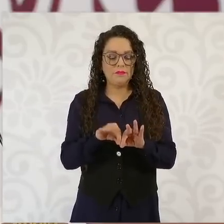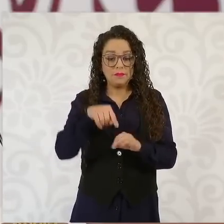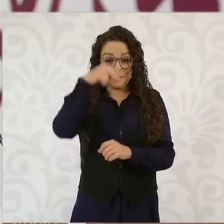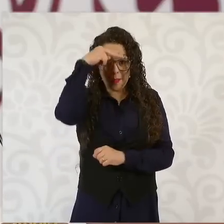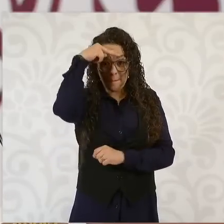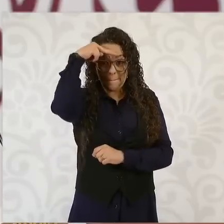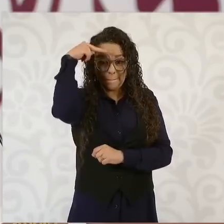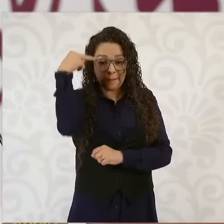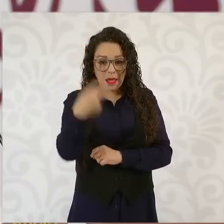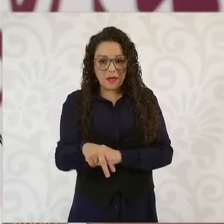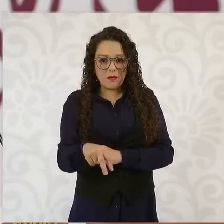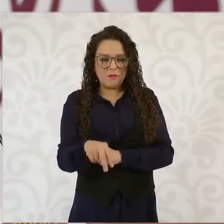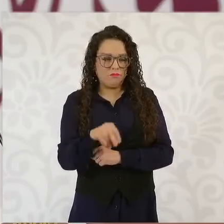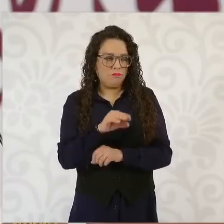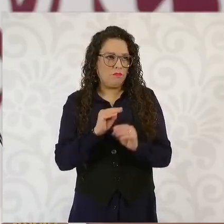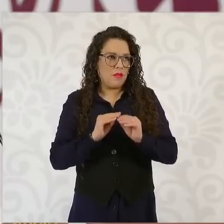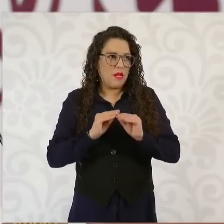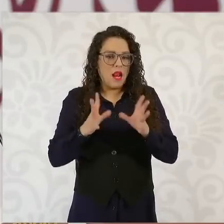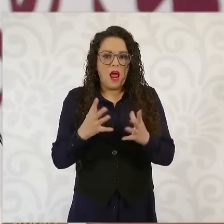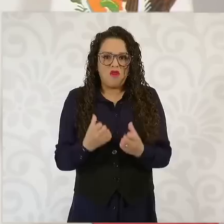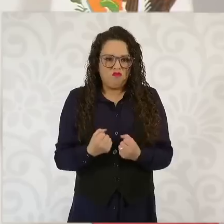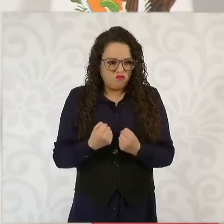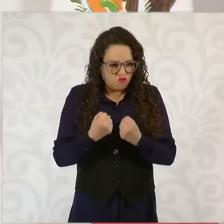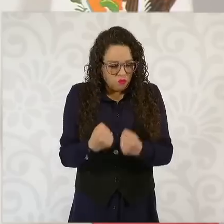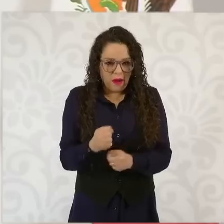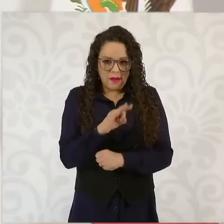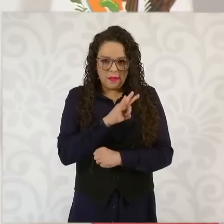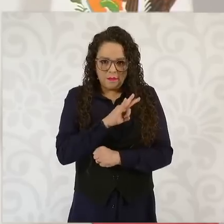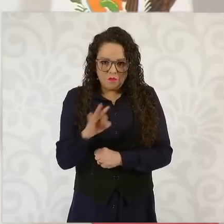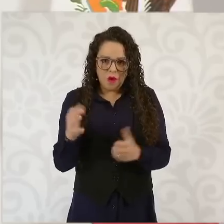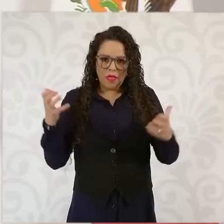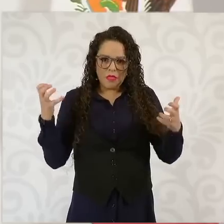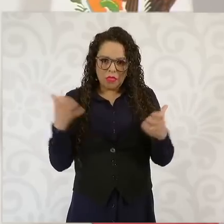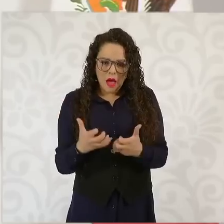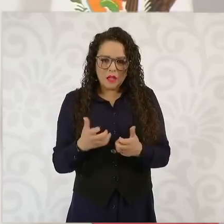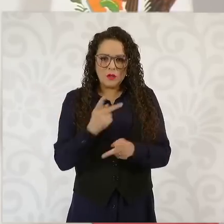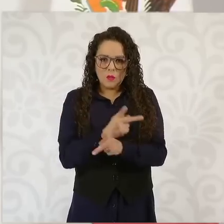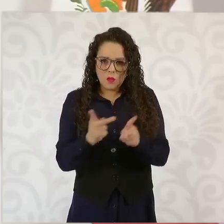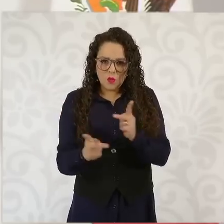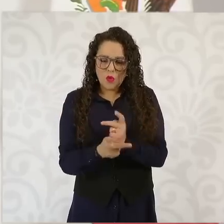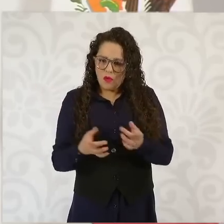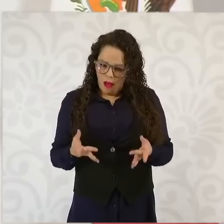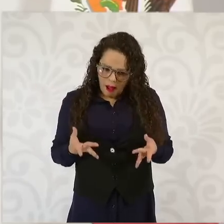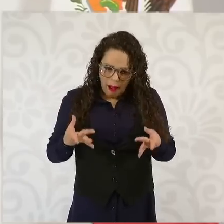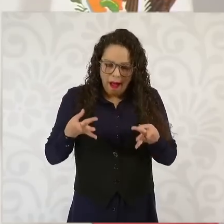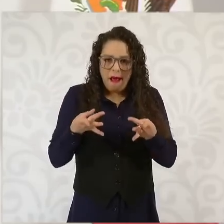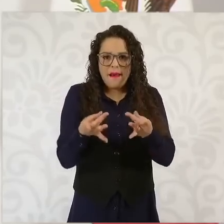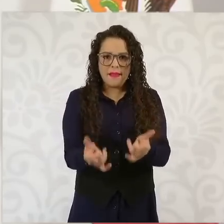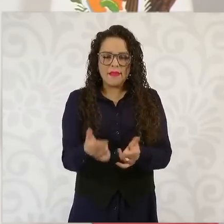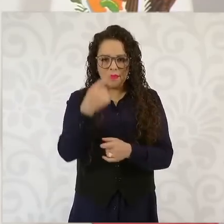y en la calidad de lo que se produce aquí por ello estamos convencidos de que el crecimiento